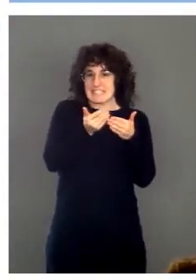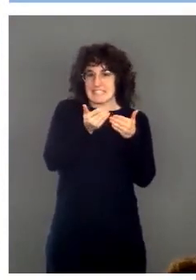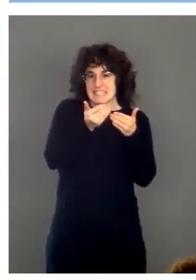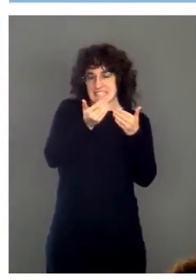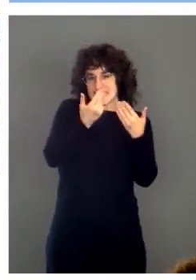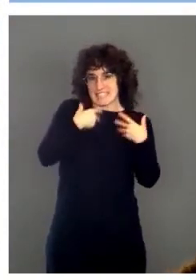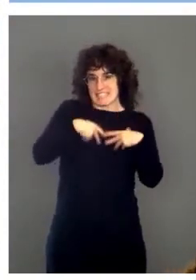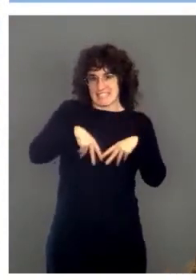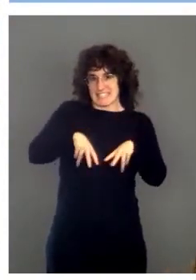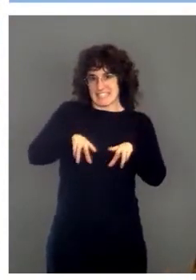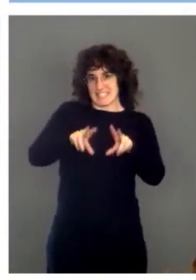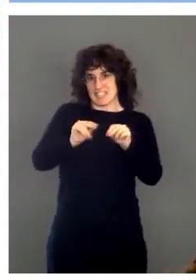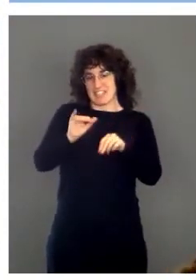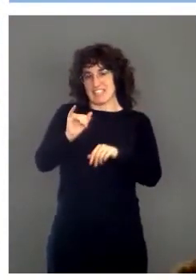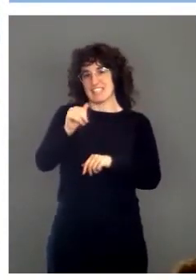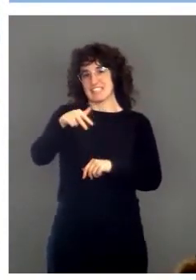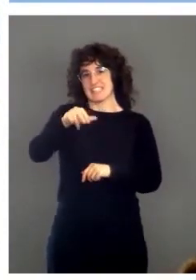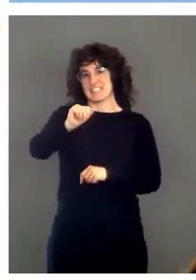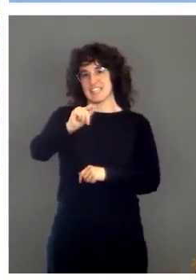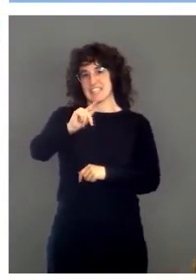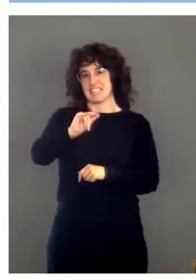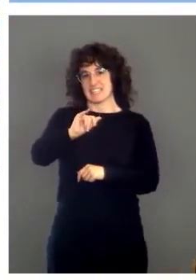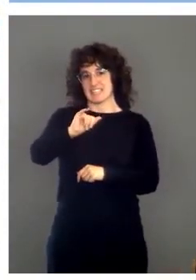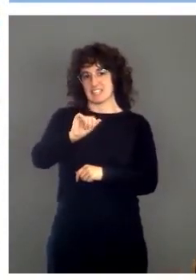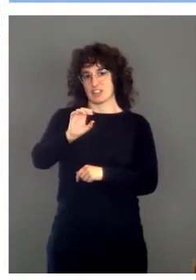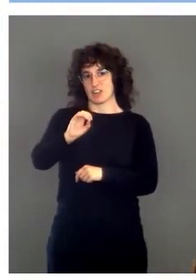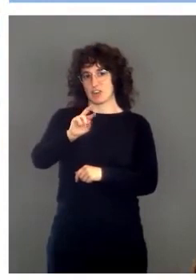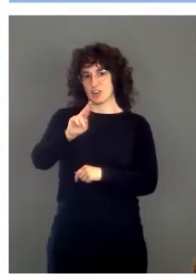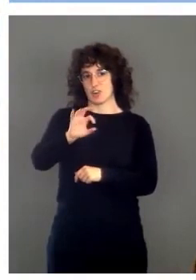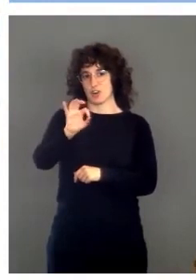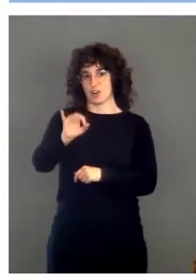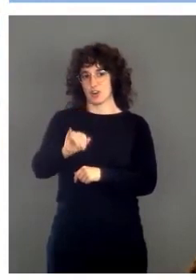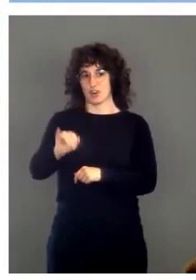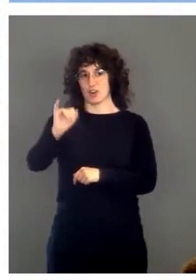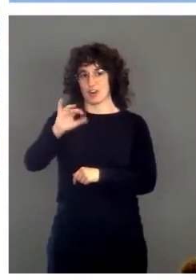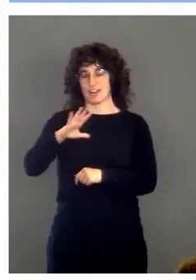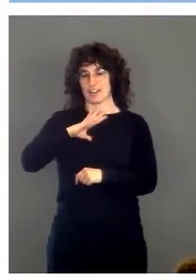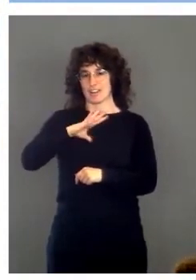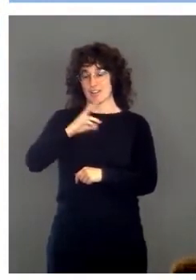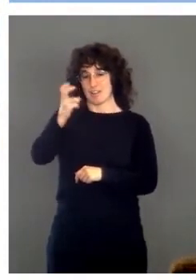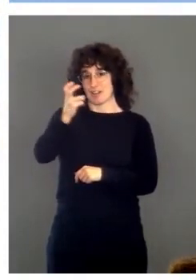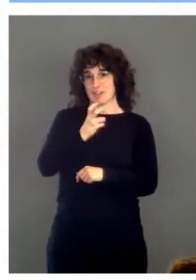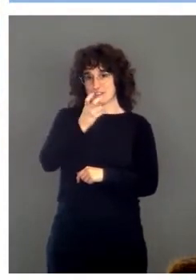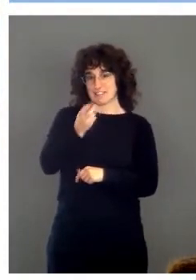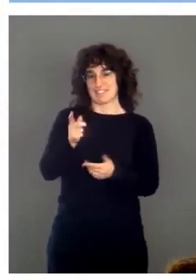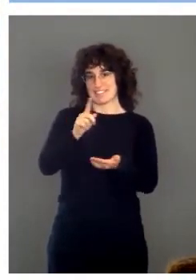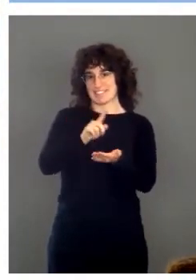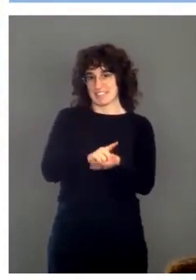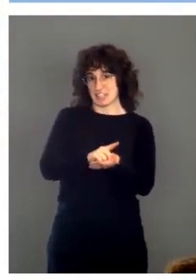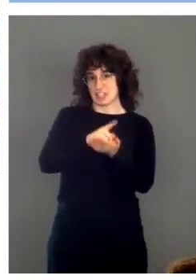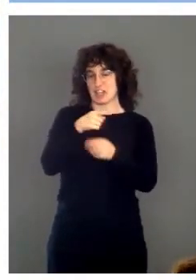Iñaki Mendioroz Por favor Nos acompañas de nuevo y realizas esas Palabras De clausura para